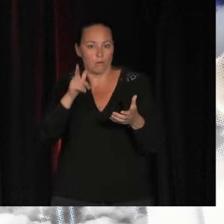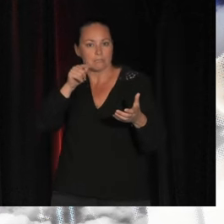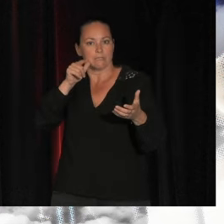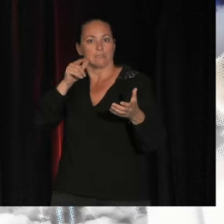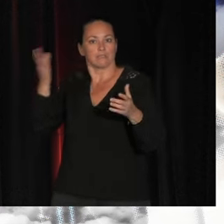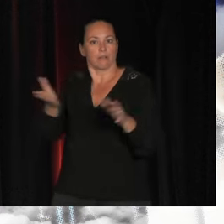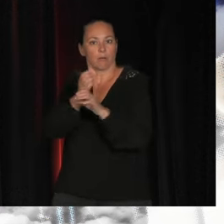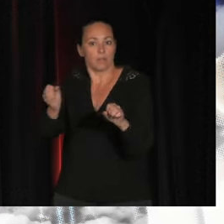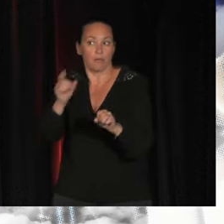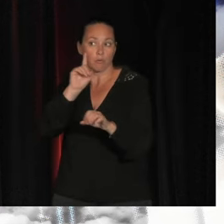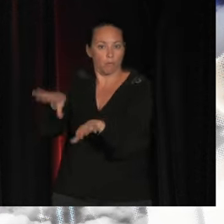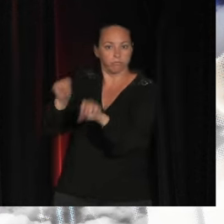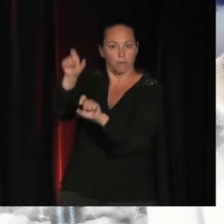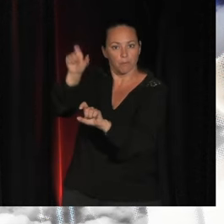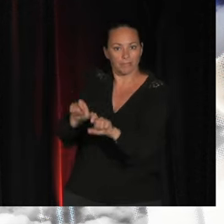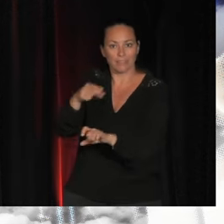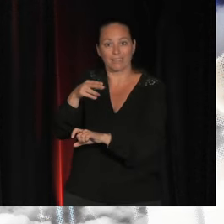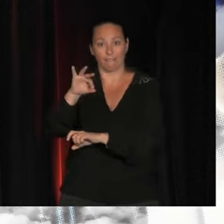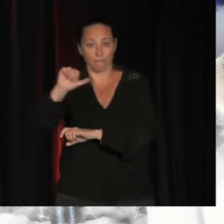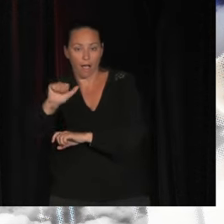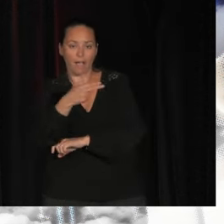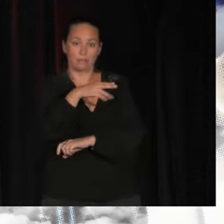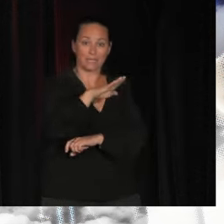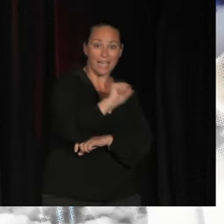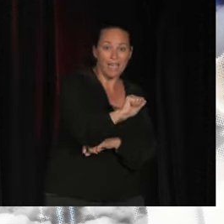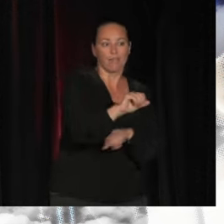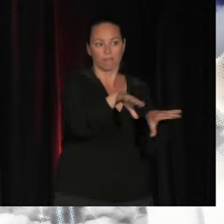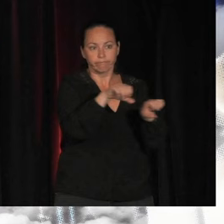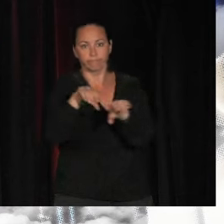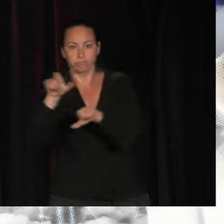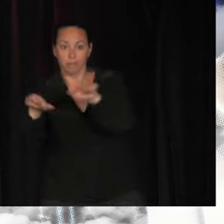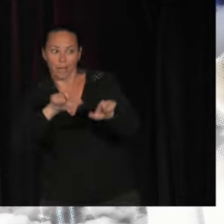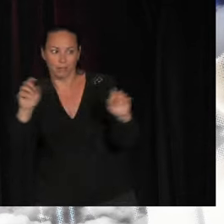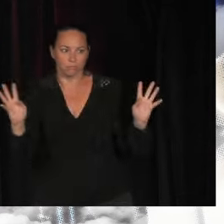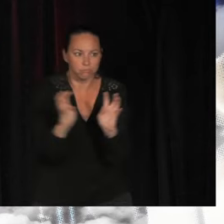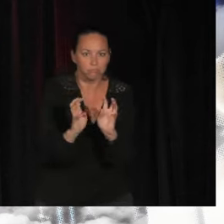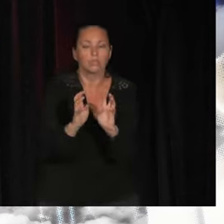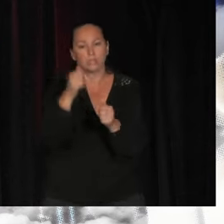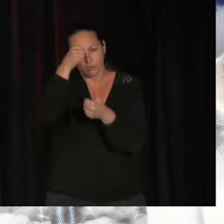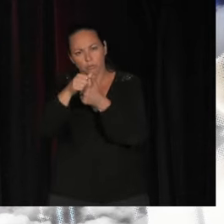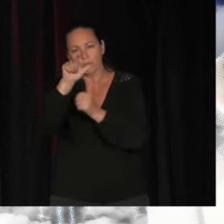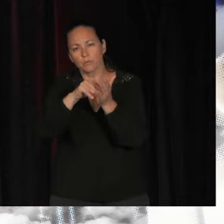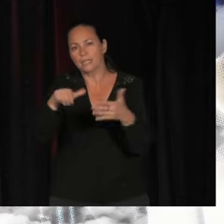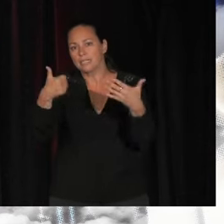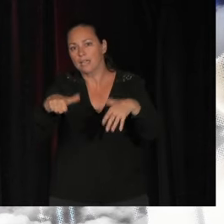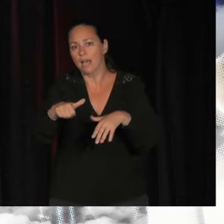notamment recruté un des grands noms la NFL, ils ont recruté des gens de la NBA, etc. Il faut bien s'imaginer…